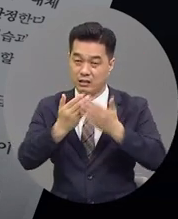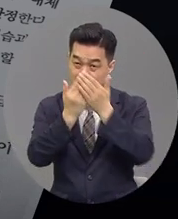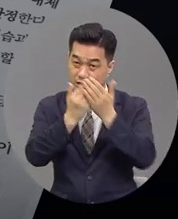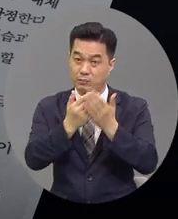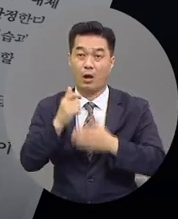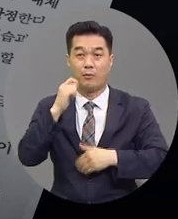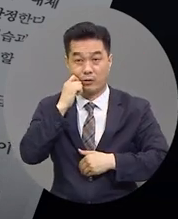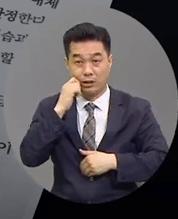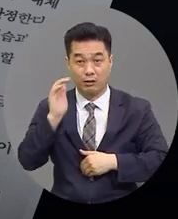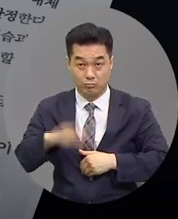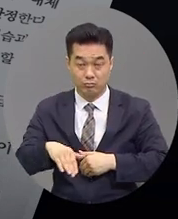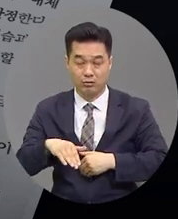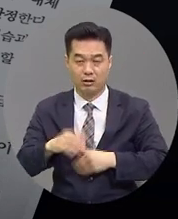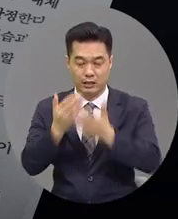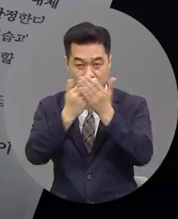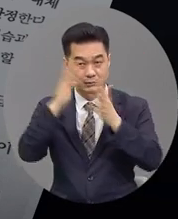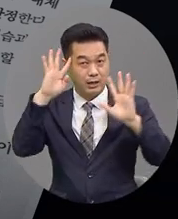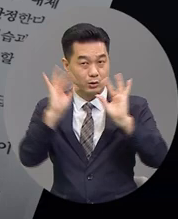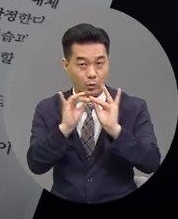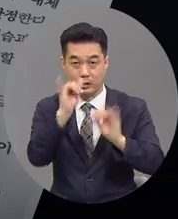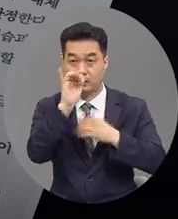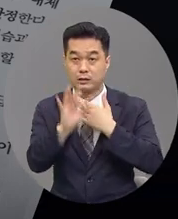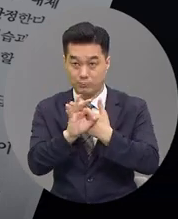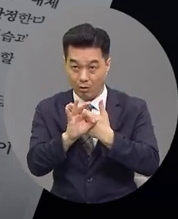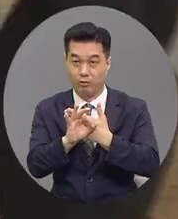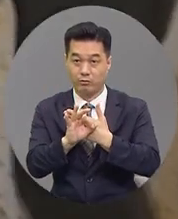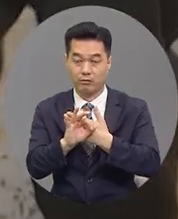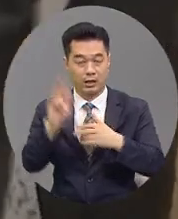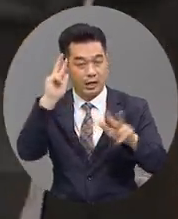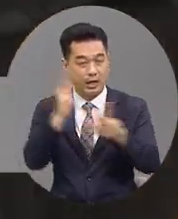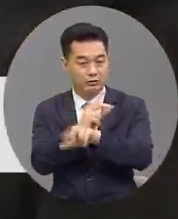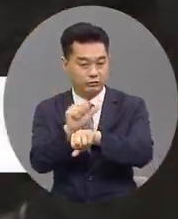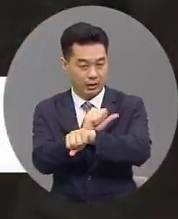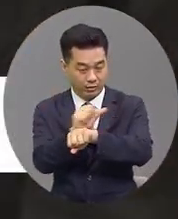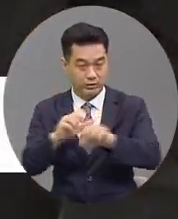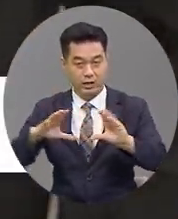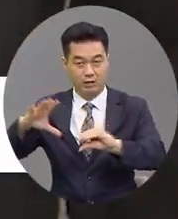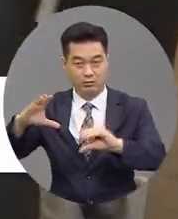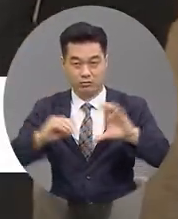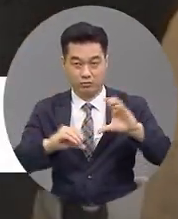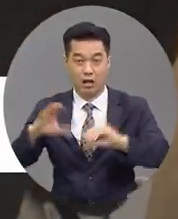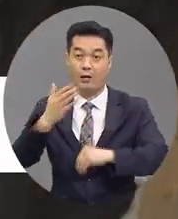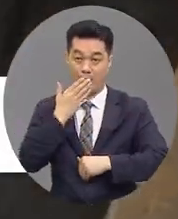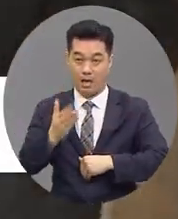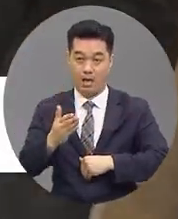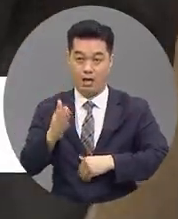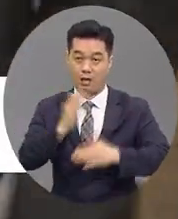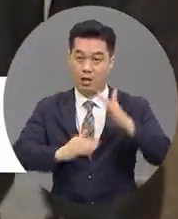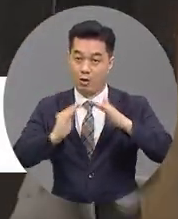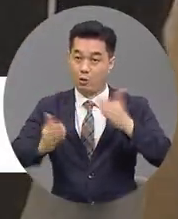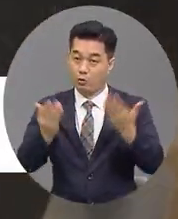하지만 실습생의 동의를 받으면 탄력적으로 조정할 수 있다고 덧붙여놨습니다.